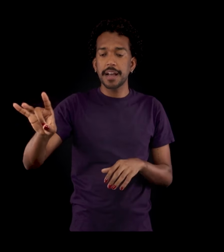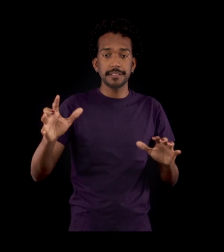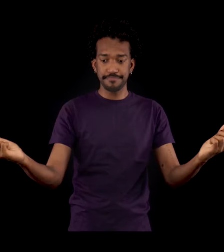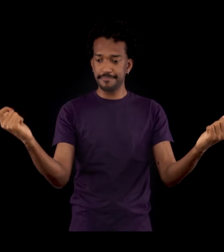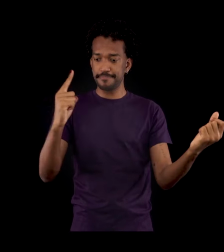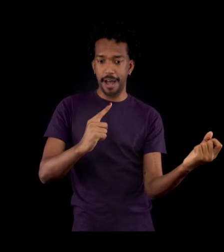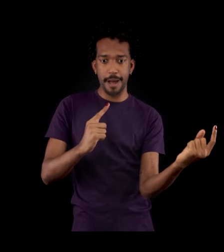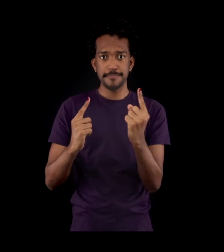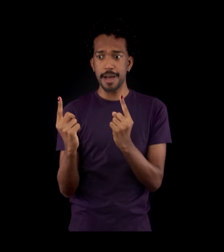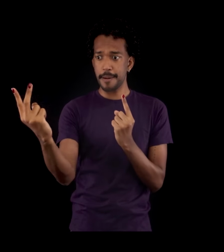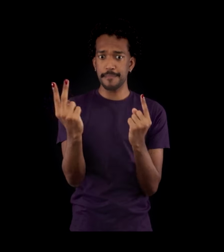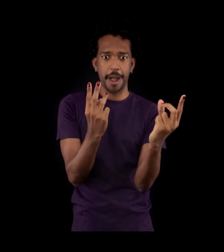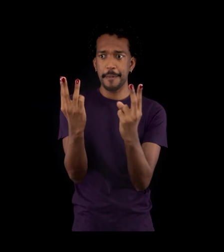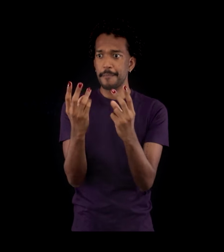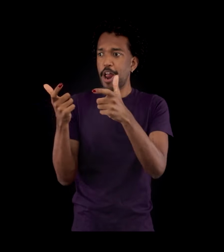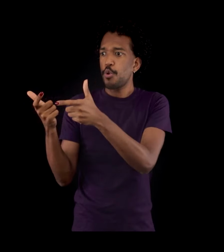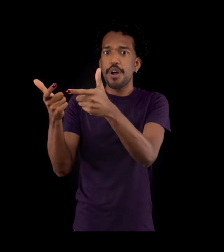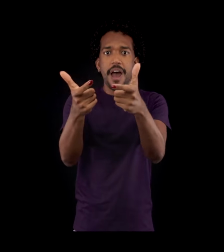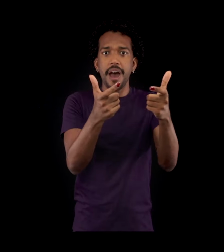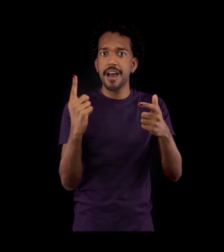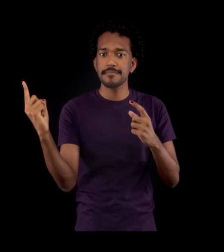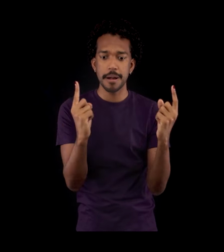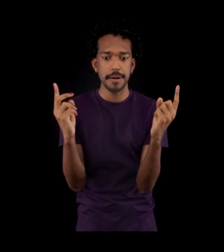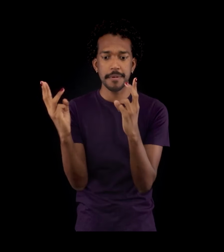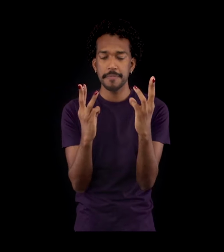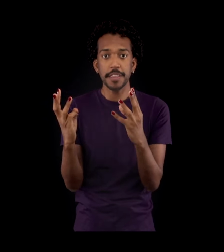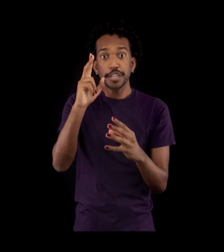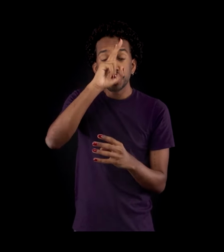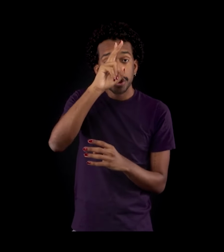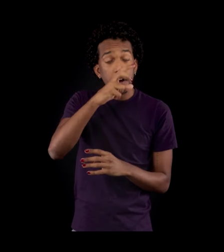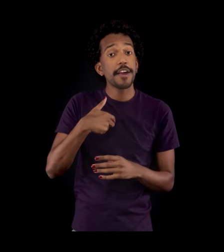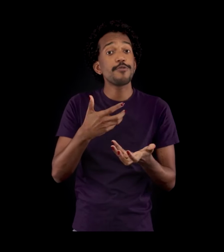na sala de aula cada um vinha de um lugar com suas histórias –